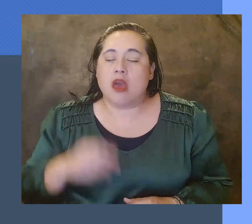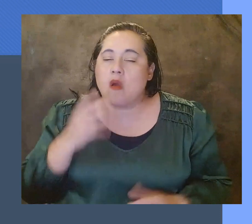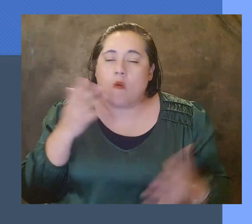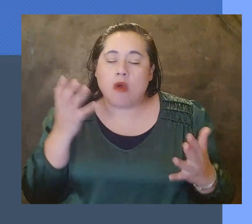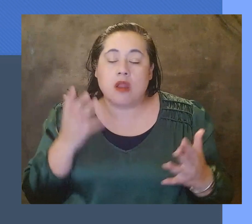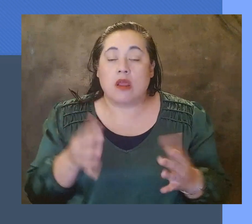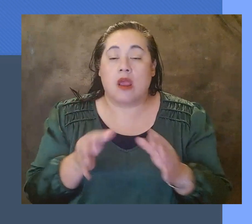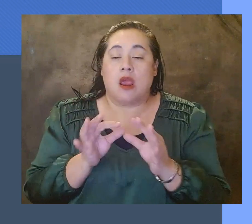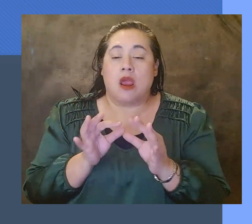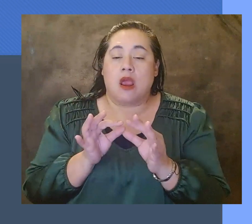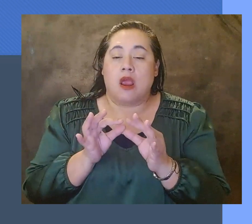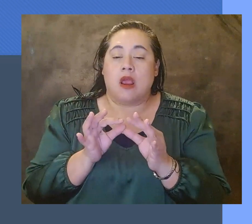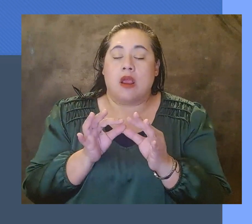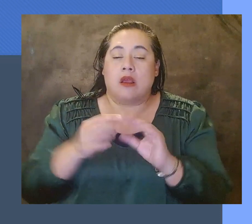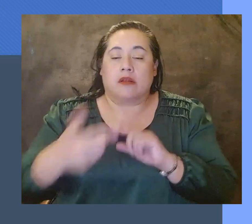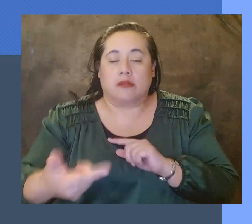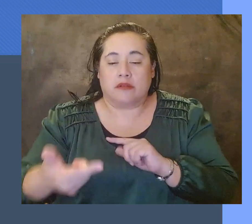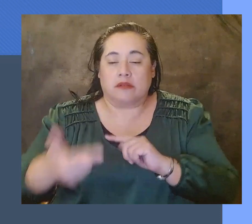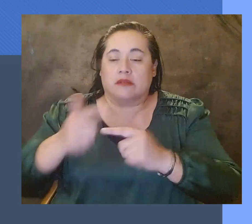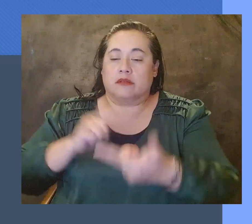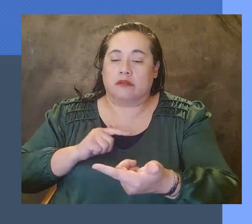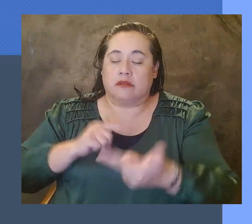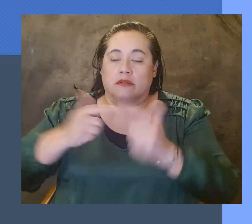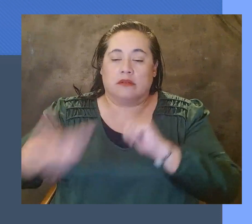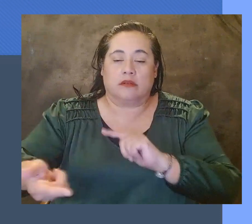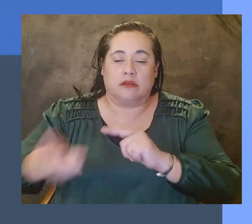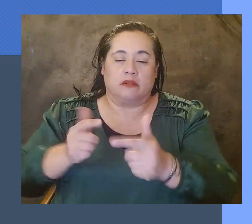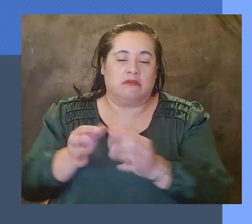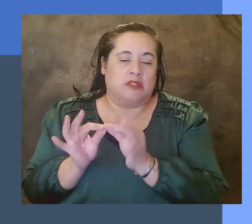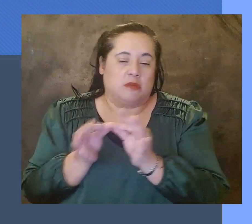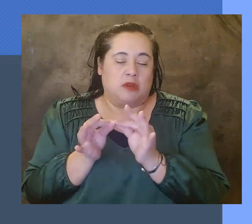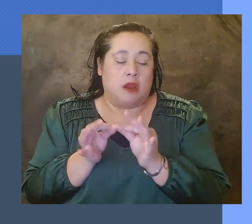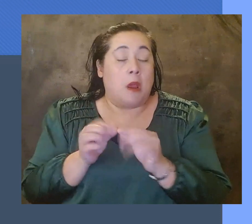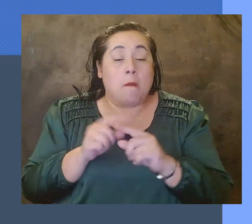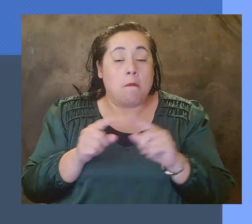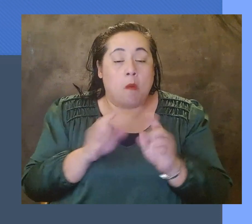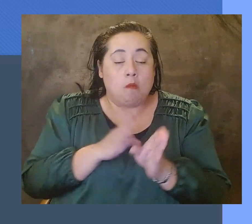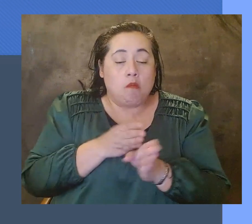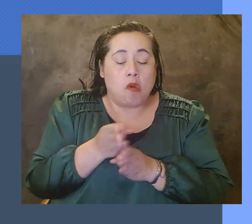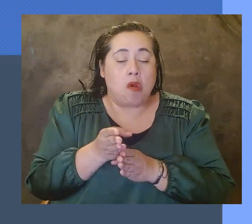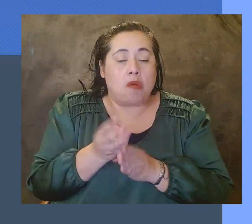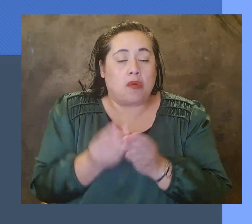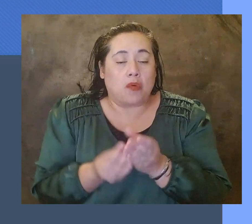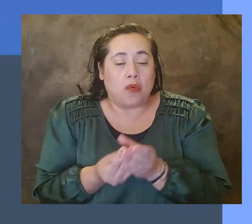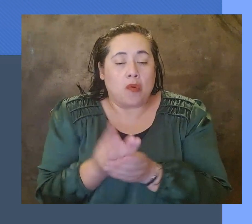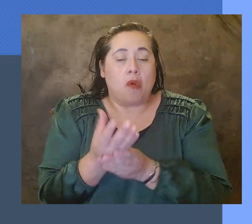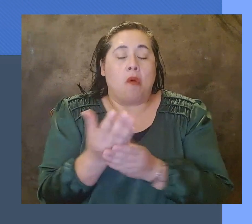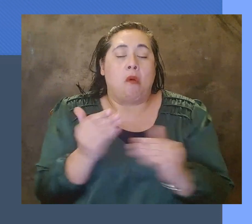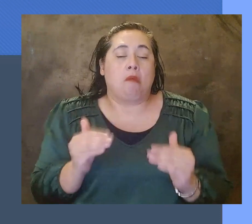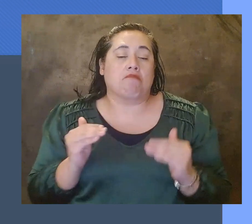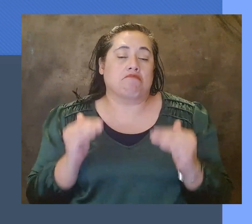era la interpretación consecutiva. Pero a medida que el campo creció y progreso y también ...